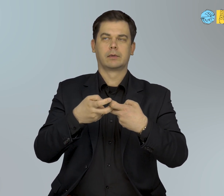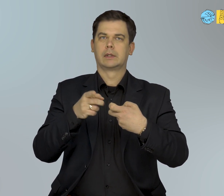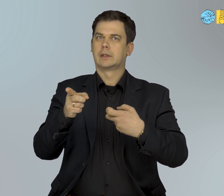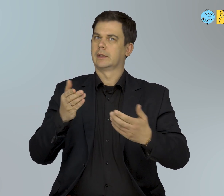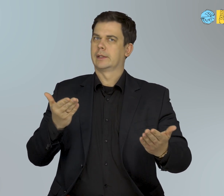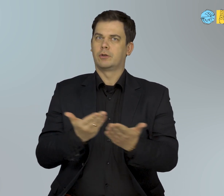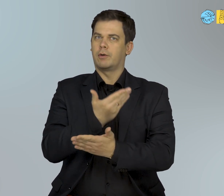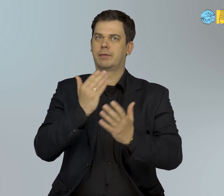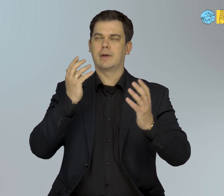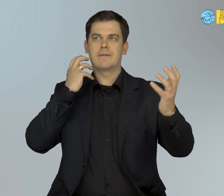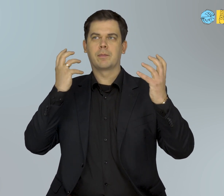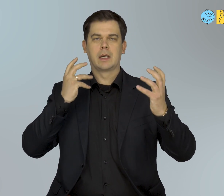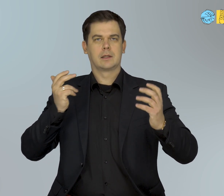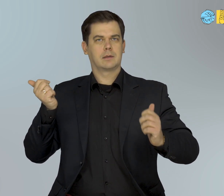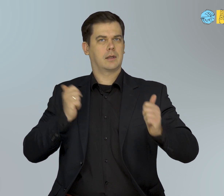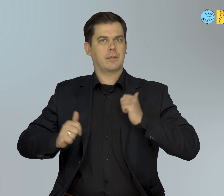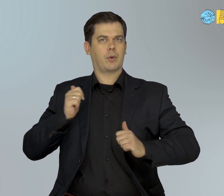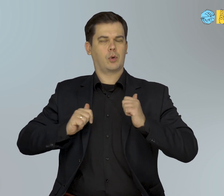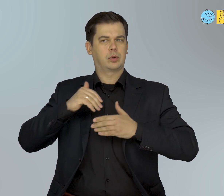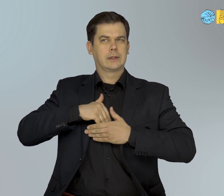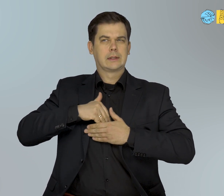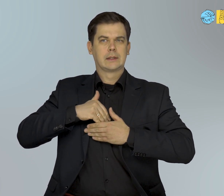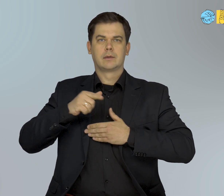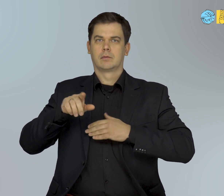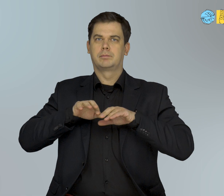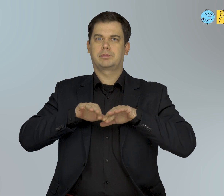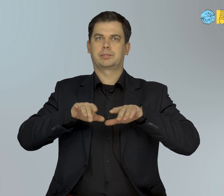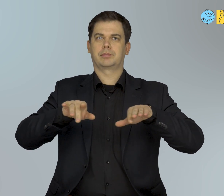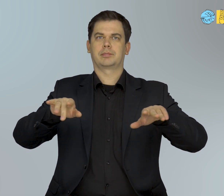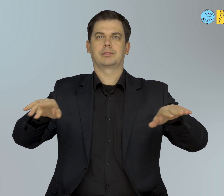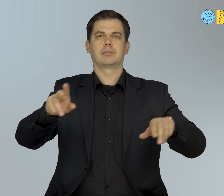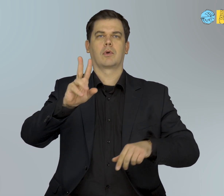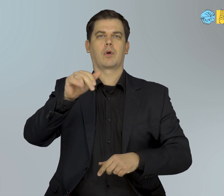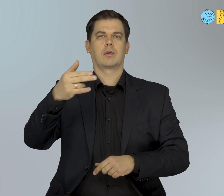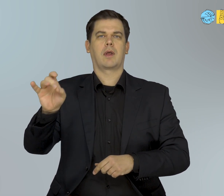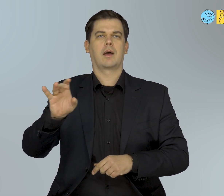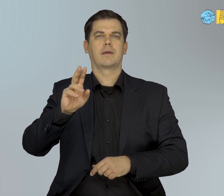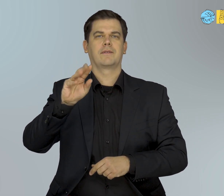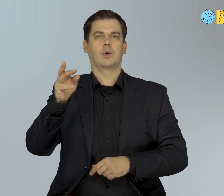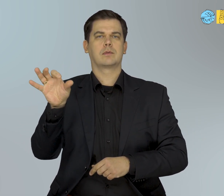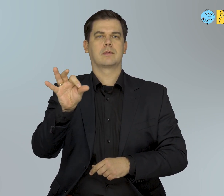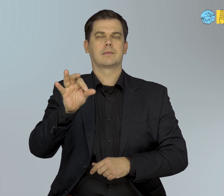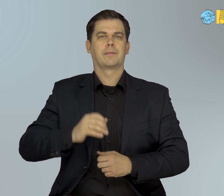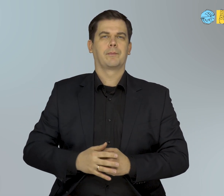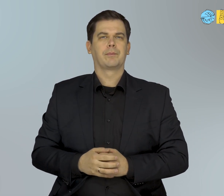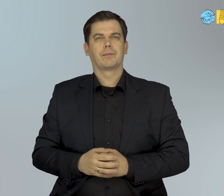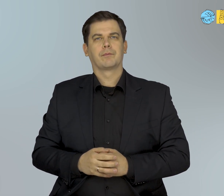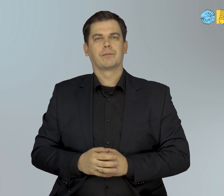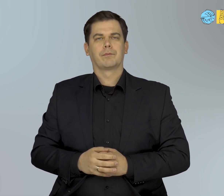kolejne, budzące niepokój informacje o rozprzestrzeniającym się koronawirusie.